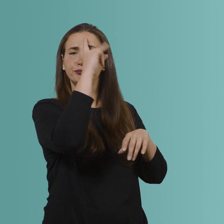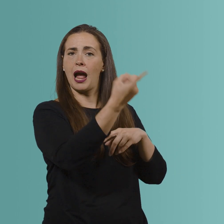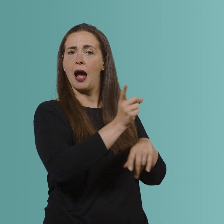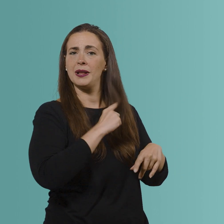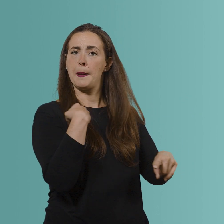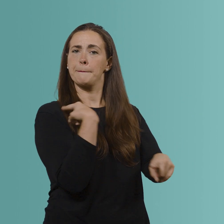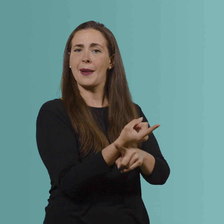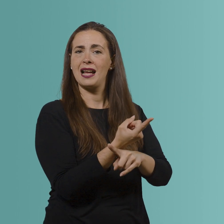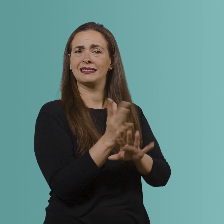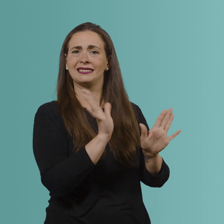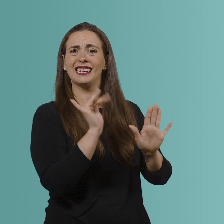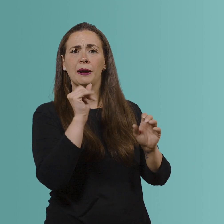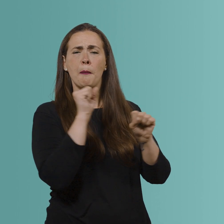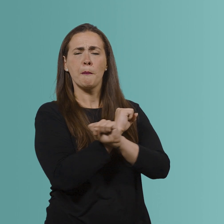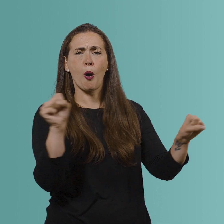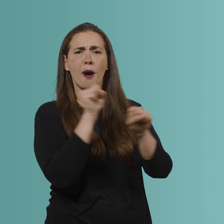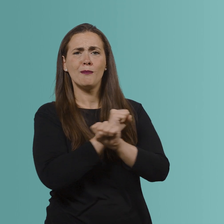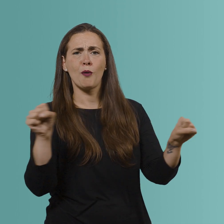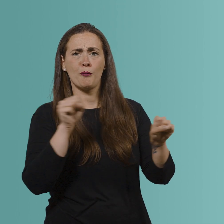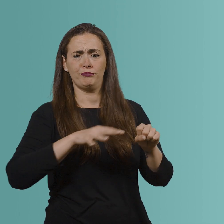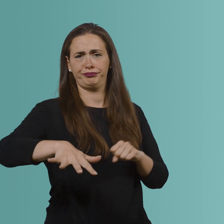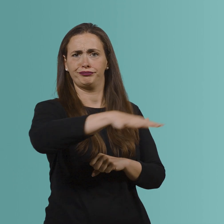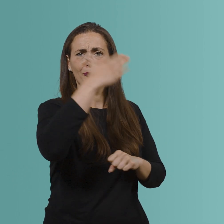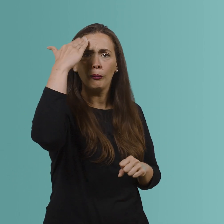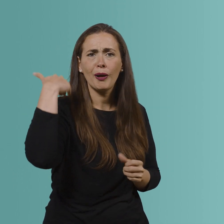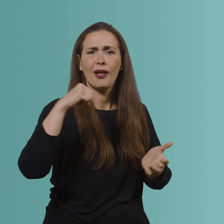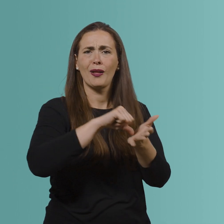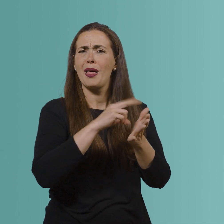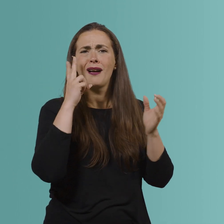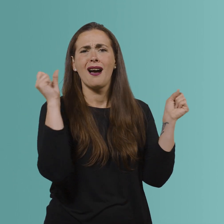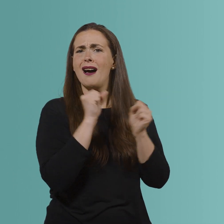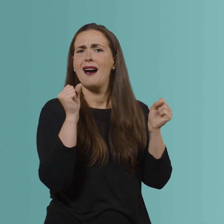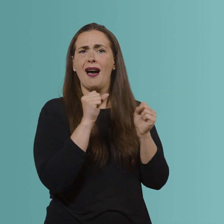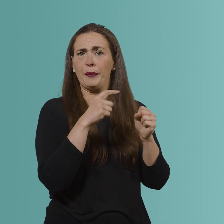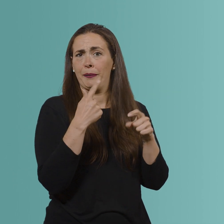La por de les represàlies franquistes, el pànic als bombardejos de pobles i ciutats i,